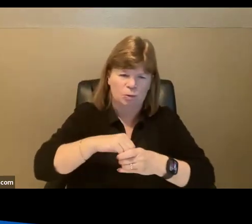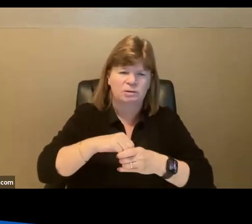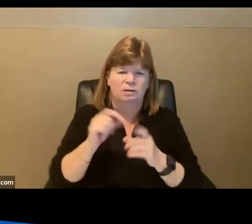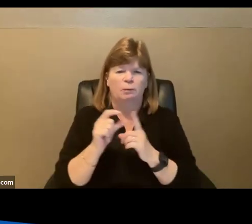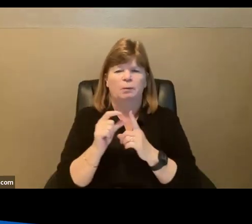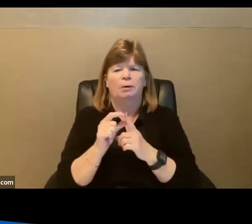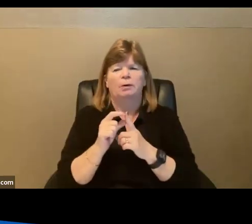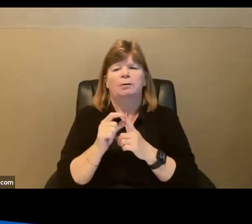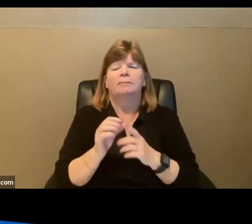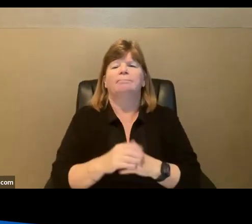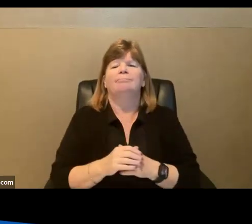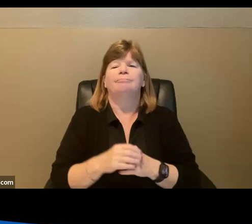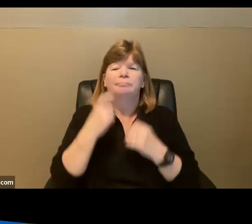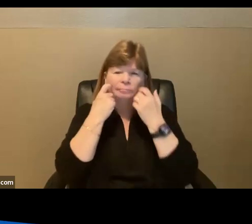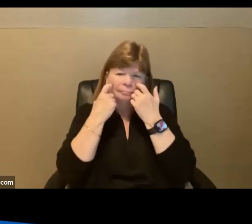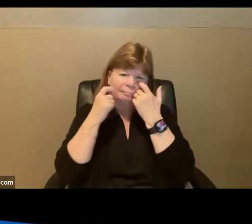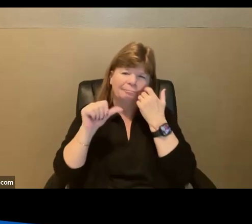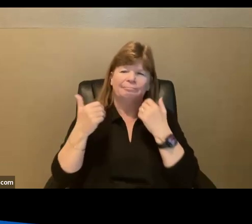Estaba pensando el otro día en todos los términos médicos